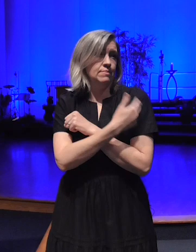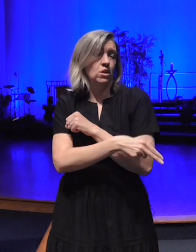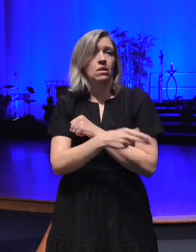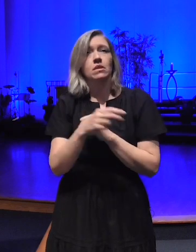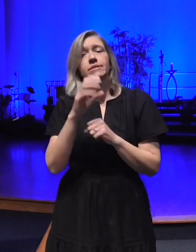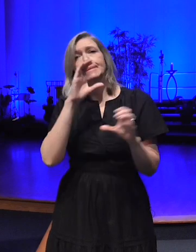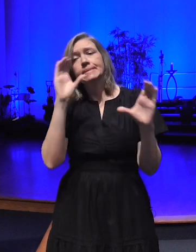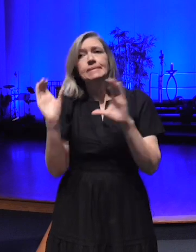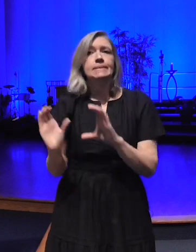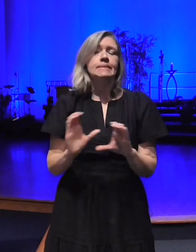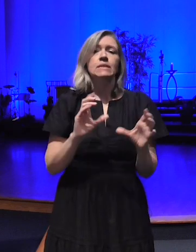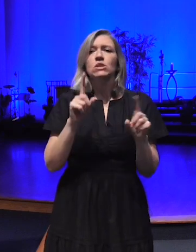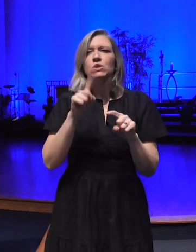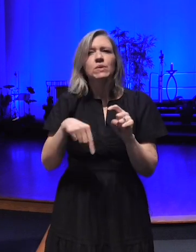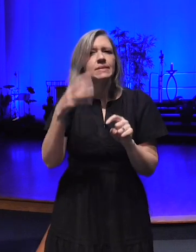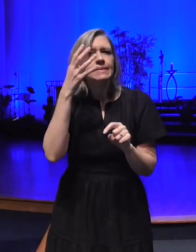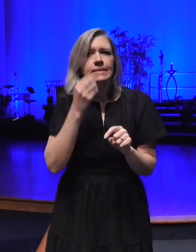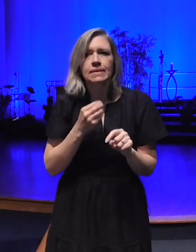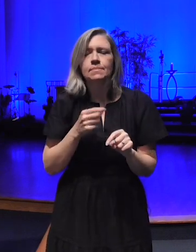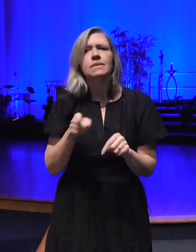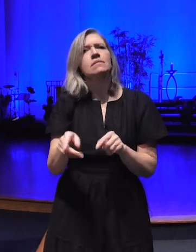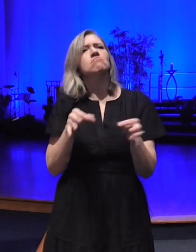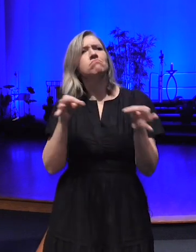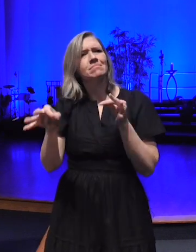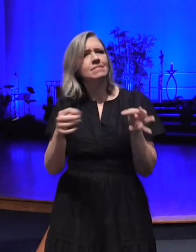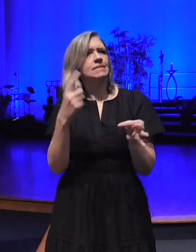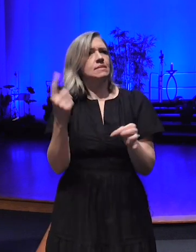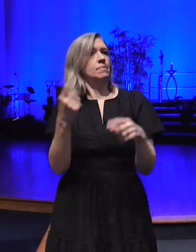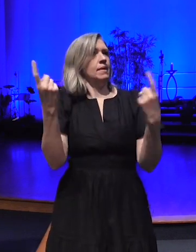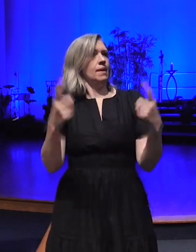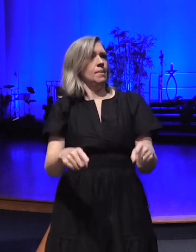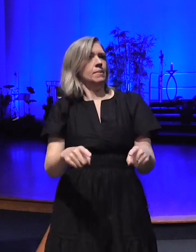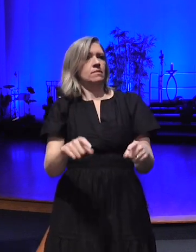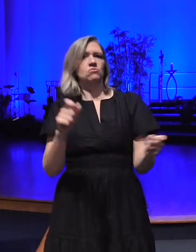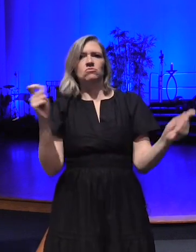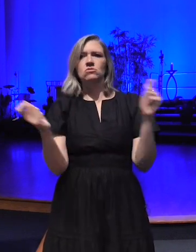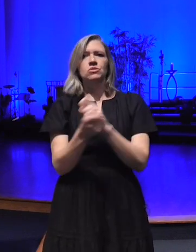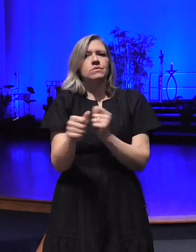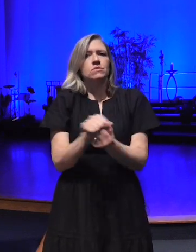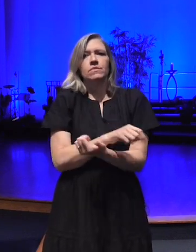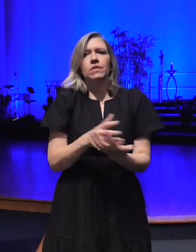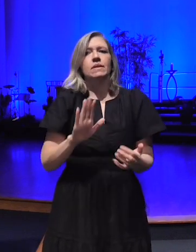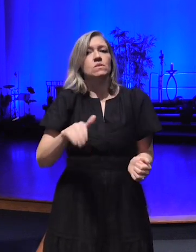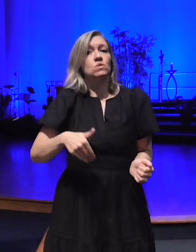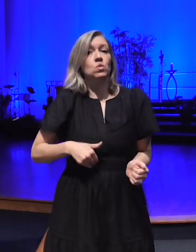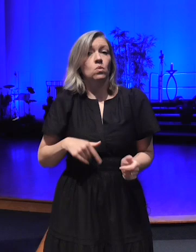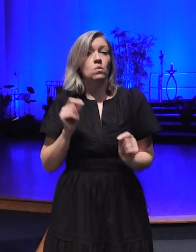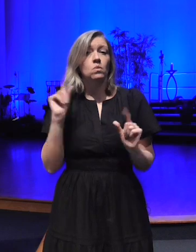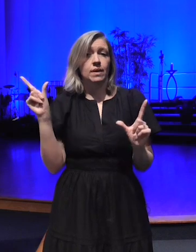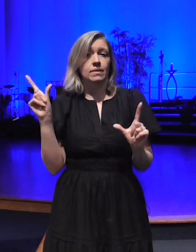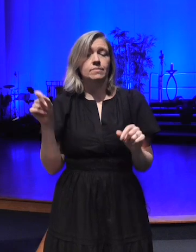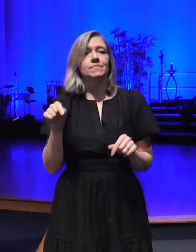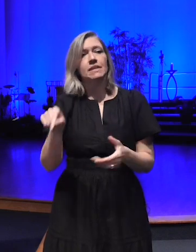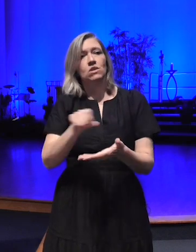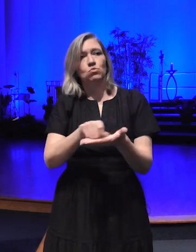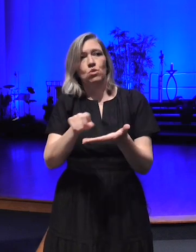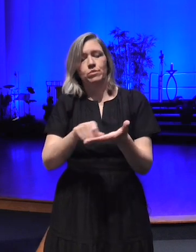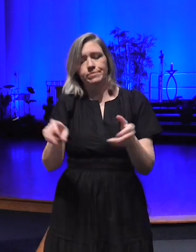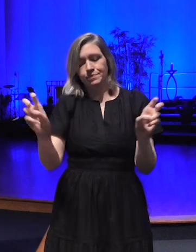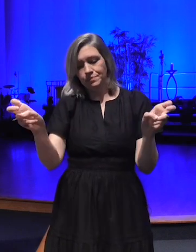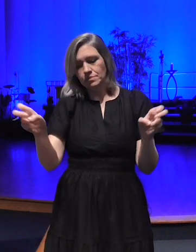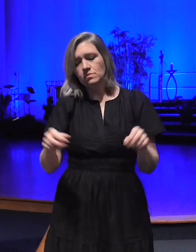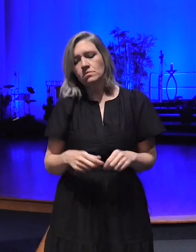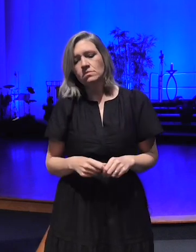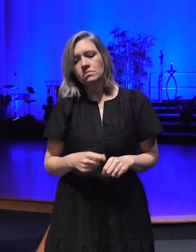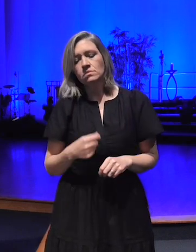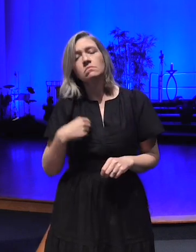que cambiaría todo un alma Despertar esto es lo que escribió Tuve un encuentro espiritual y Dios